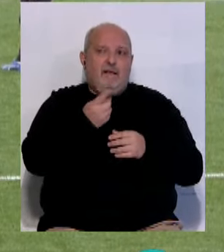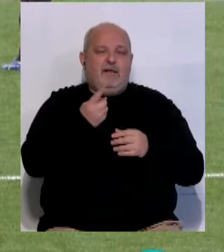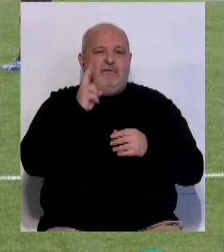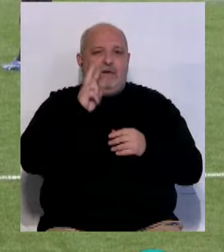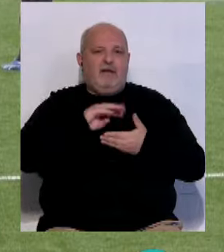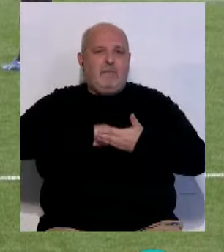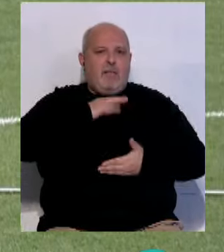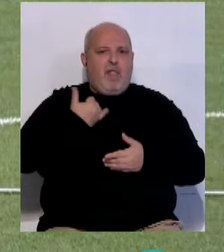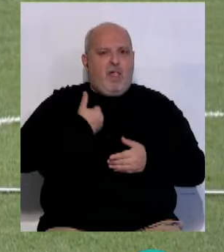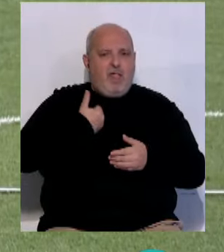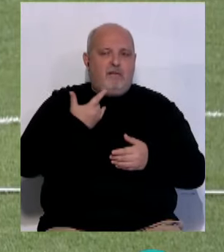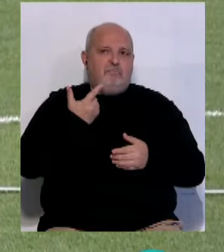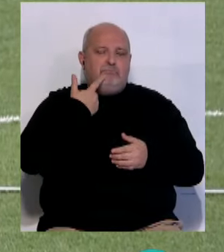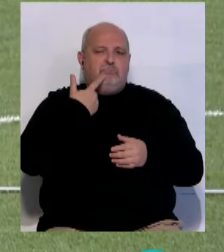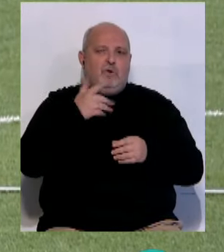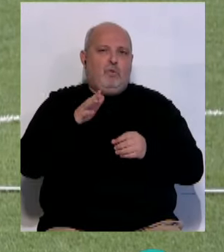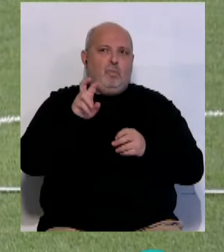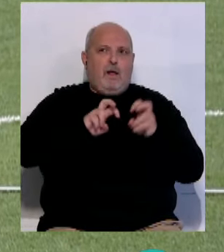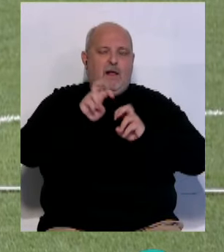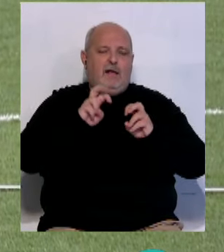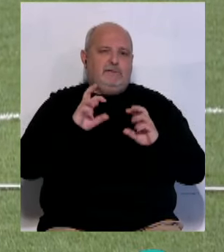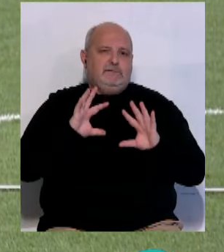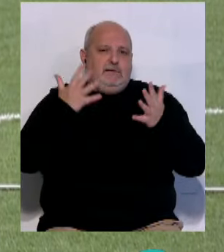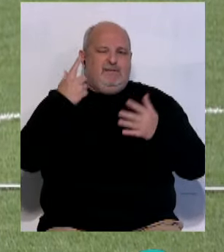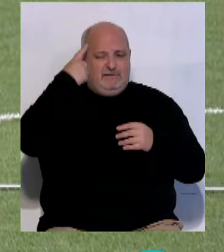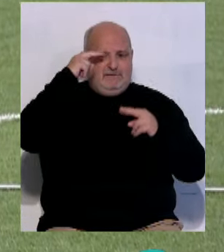capacitado se estaba cubriendo un poquito las espaldas sabedor de lo que había ocurrido con